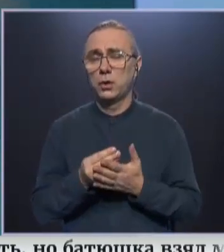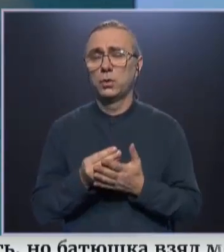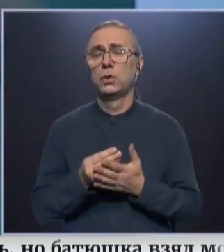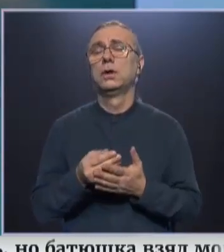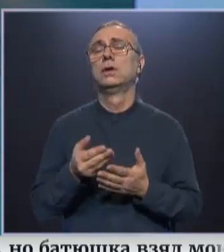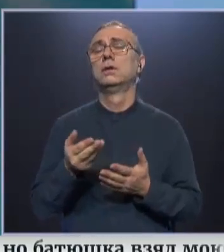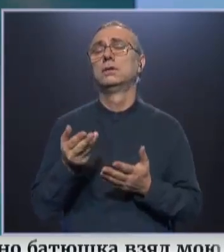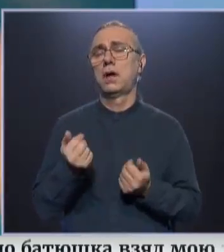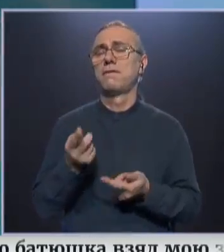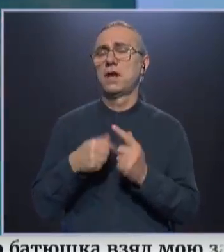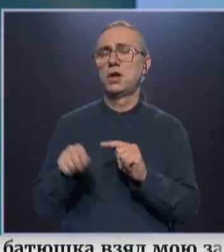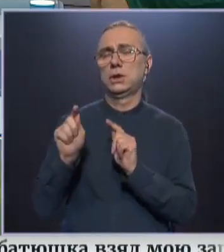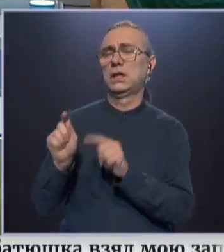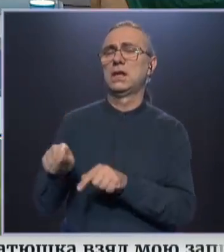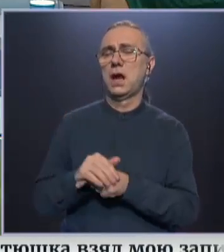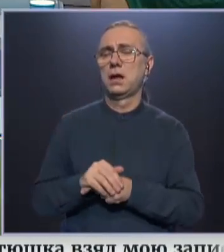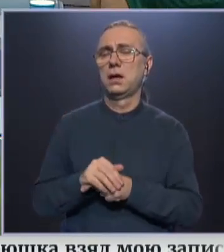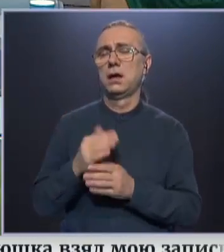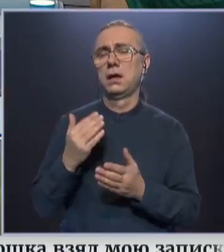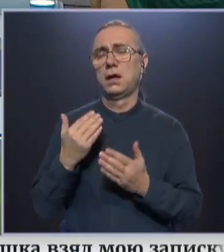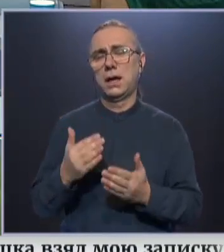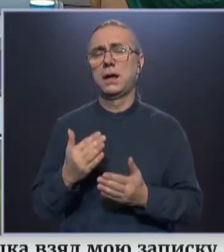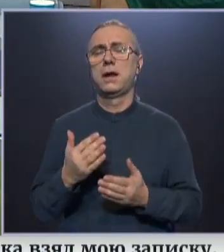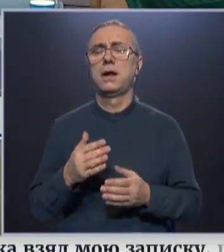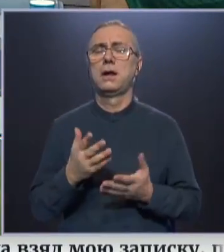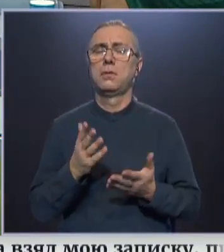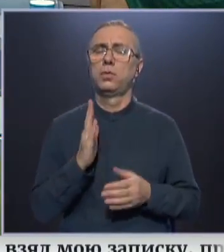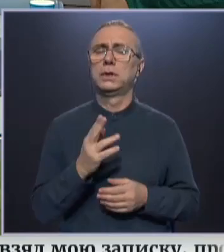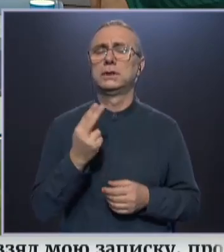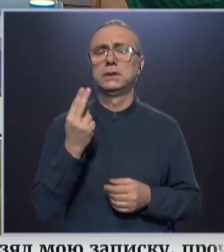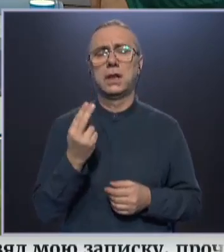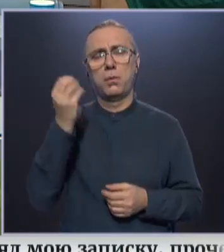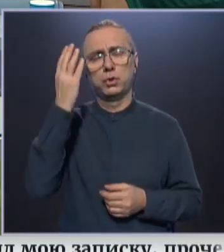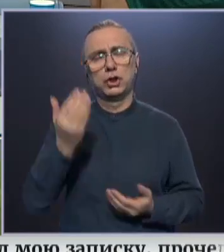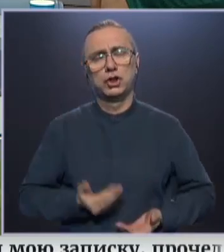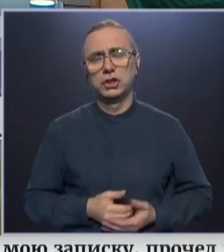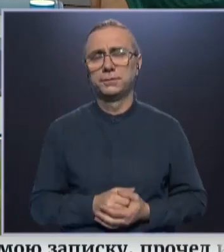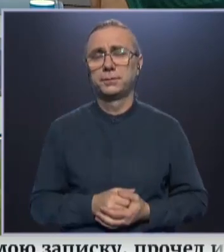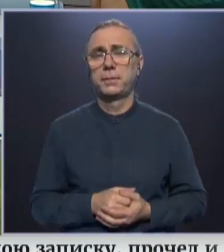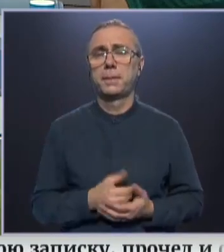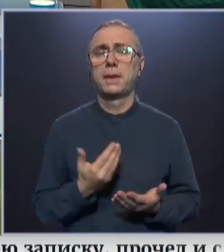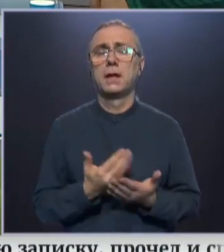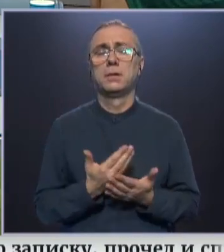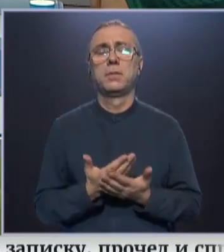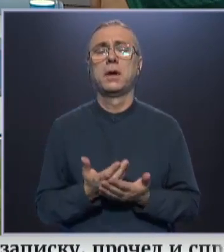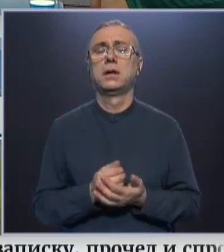в этом смысле слова мудренная жизнь если ты венчин но не поддерживаешь отношения супругой это не является